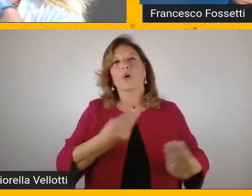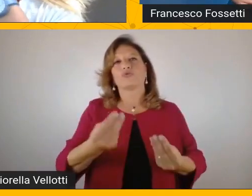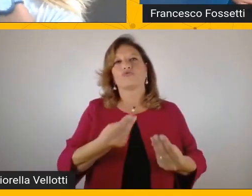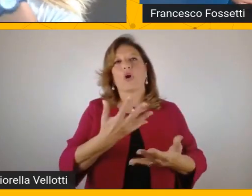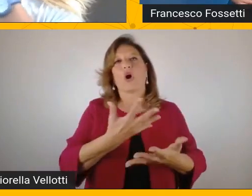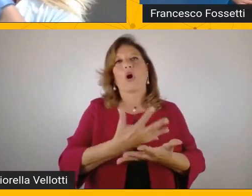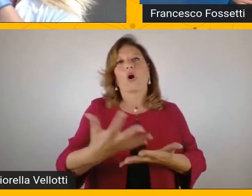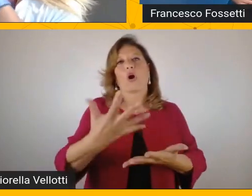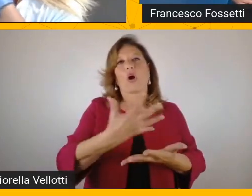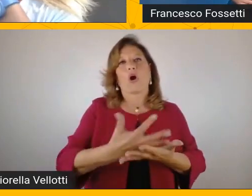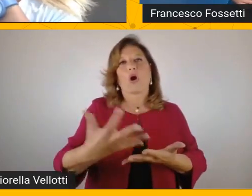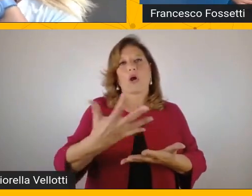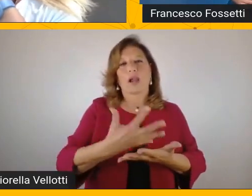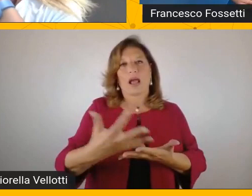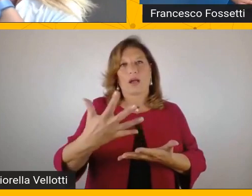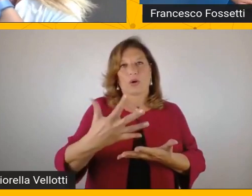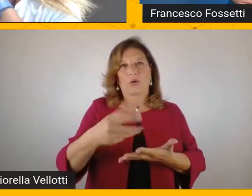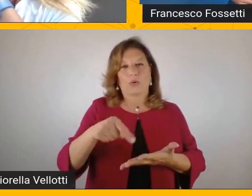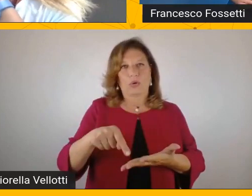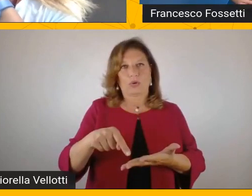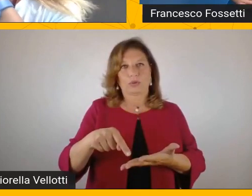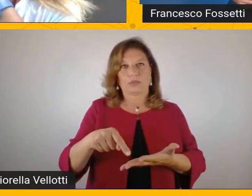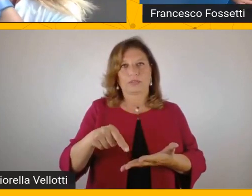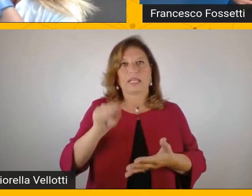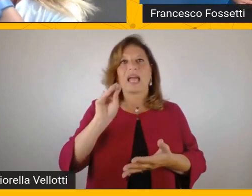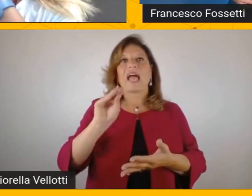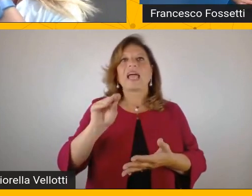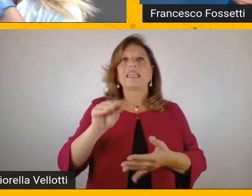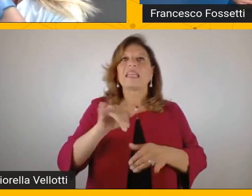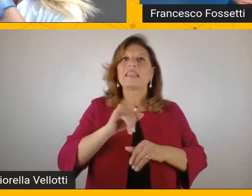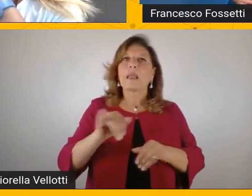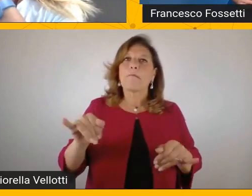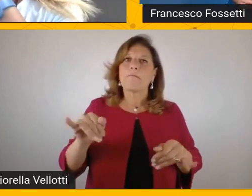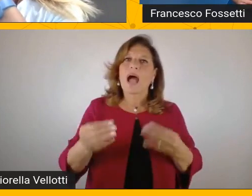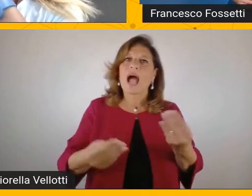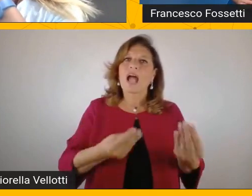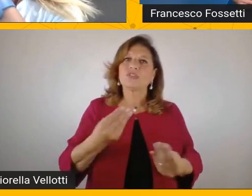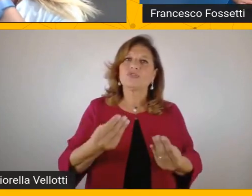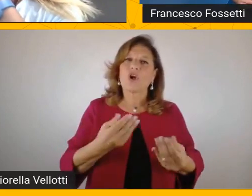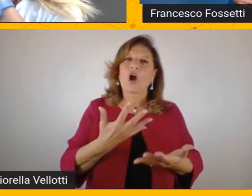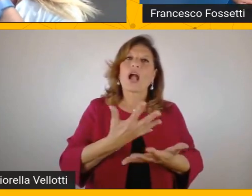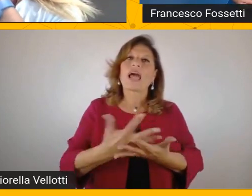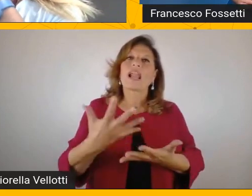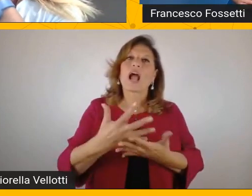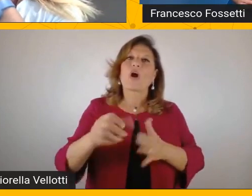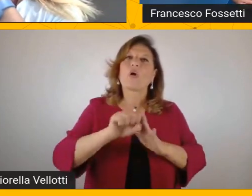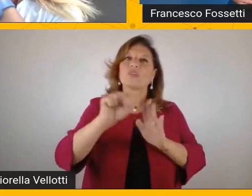invece è più narrativo. Magari proprio chiedere quello, cioè hm non hai mai giocato a un